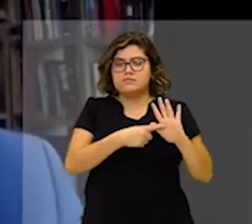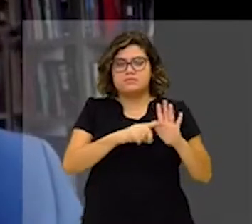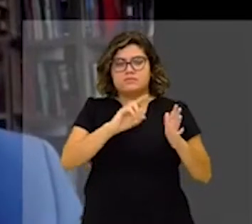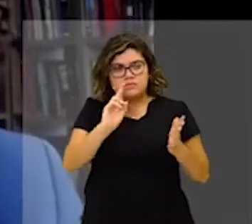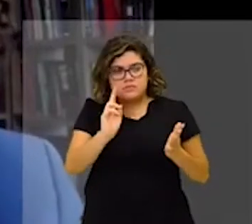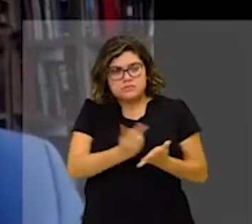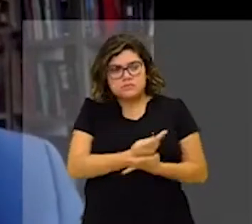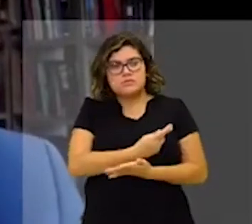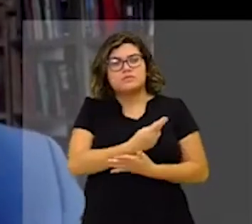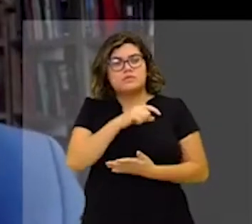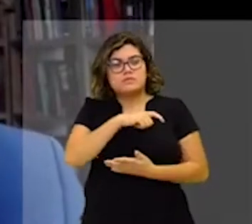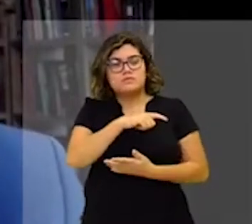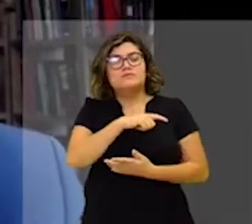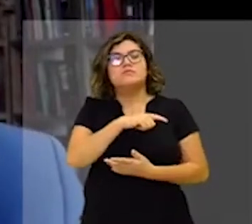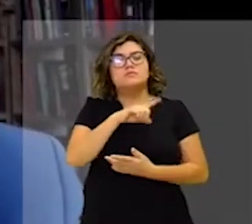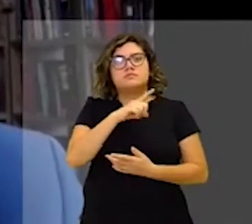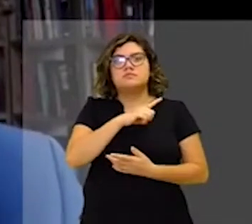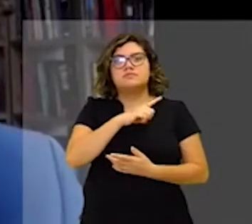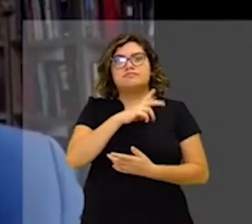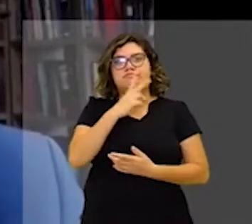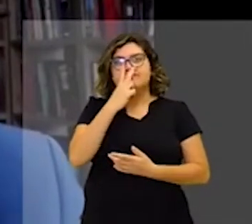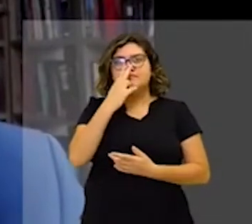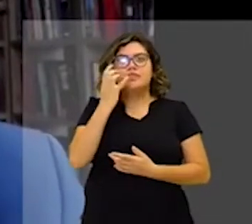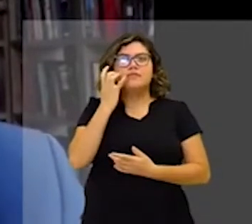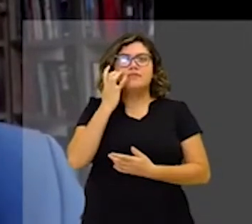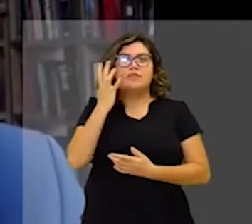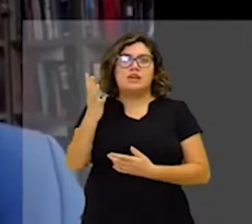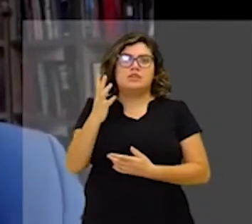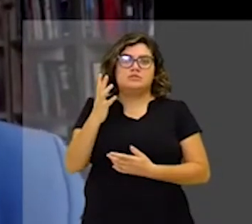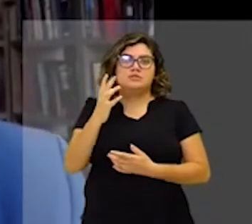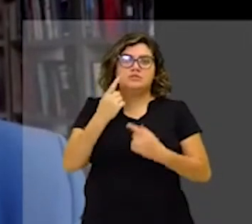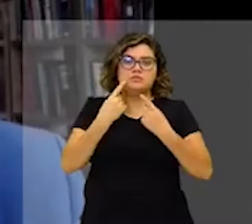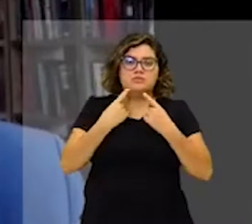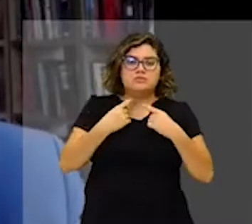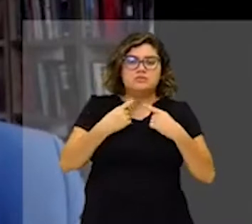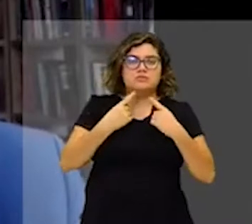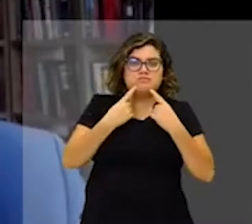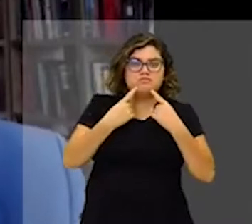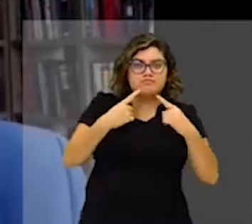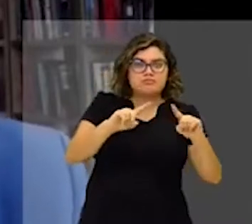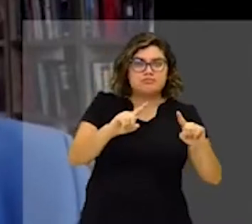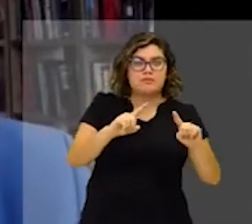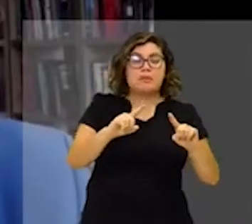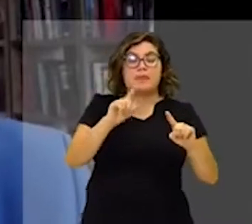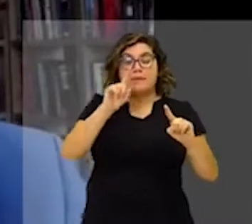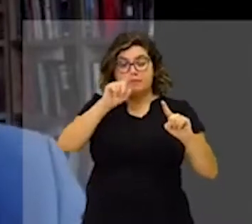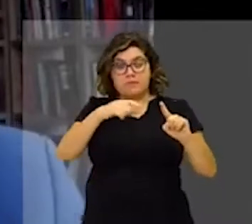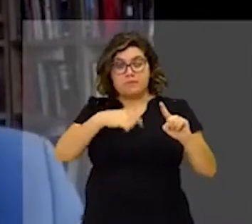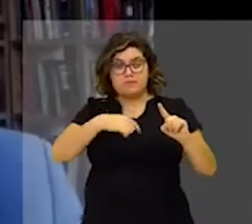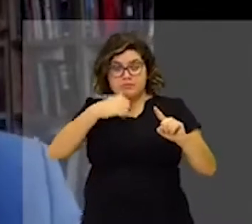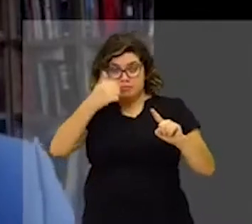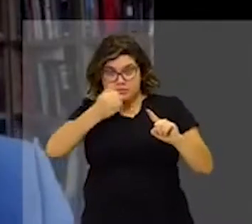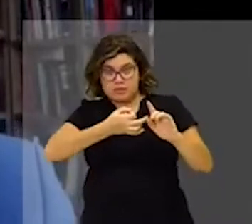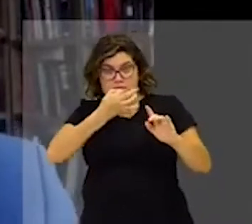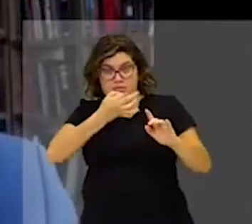de certa maneira fácil a reputação é o primeiro argumento e ao se colocar no registro candidatura